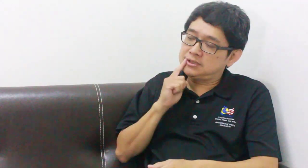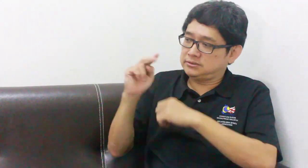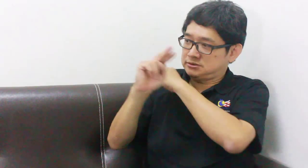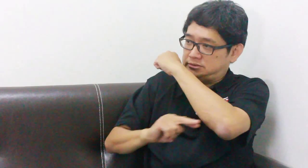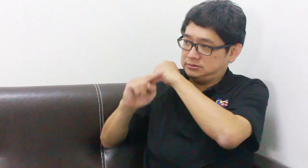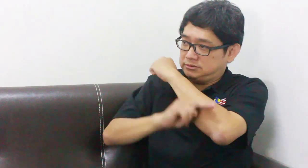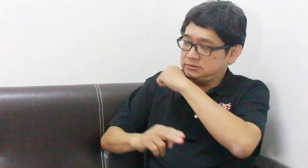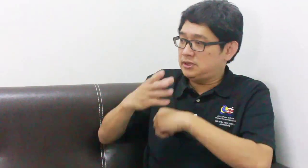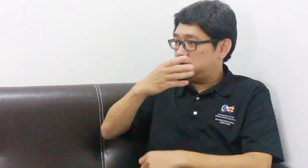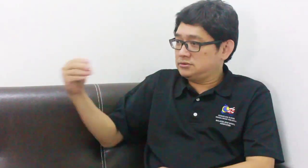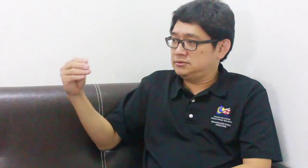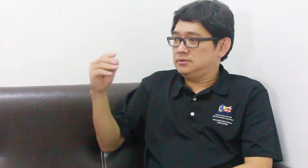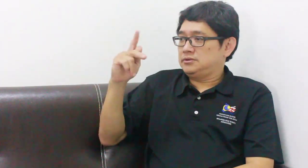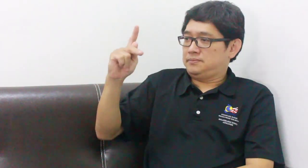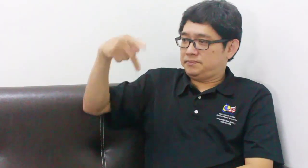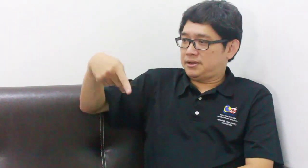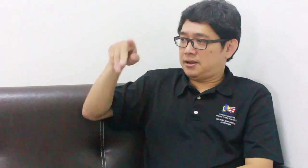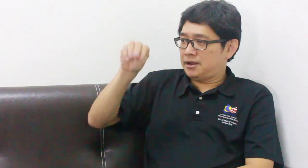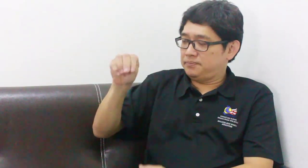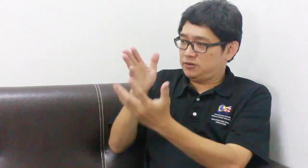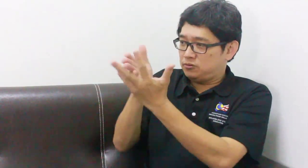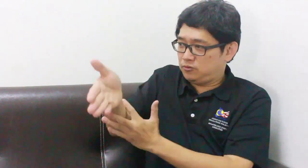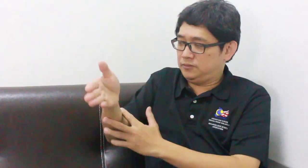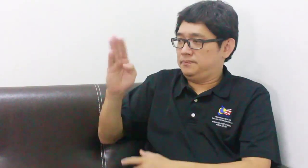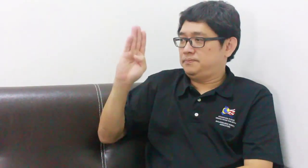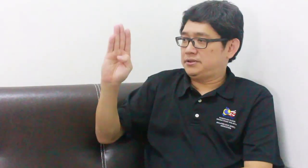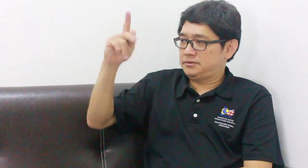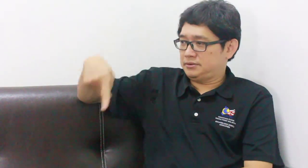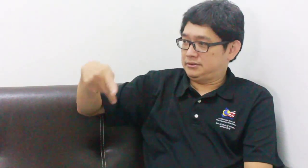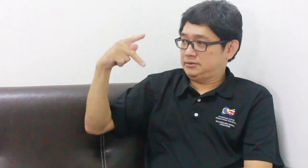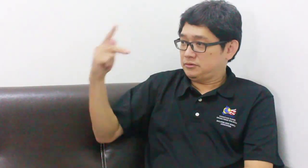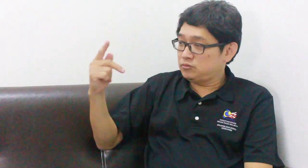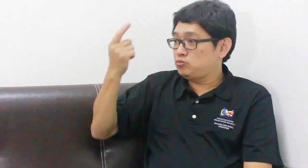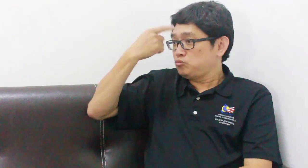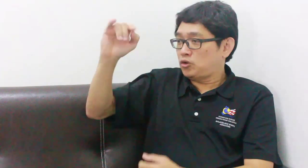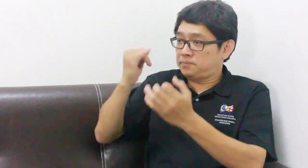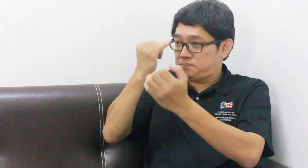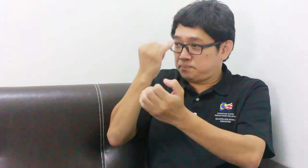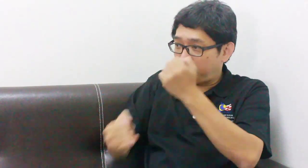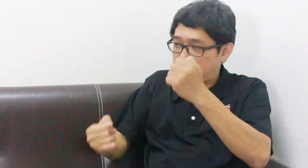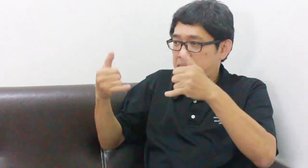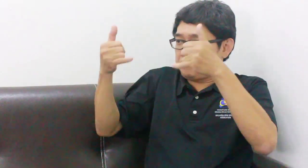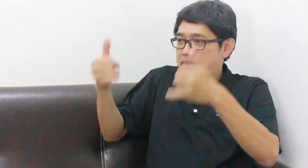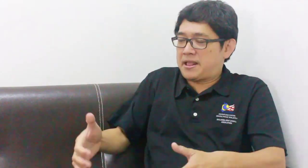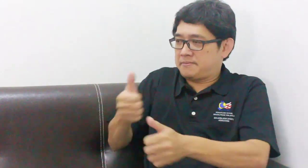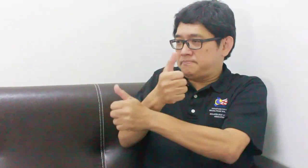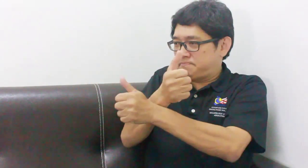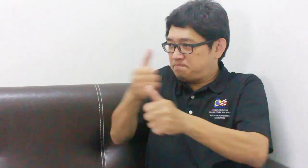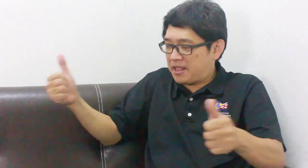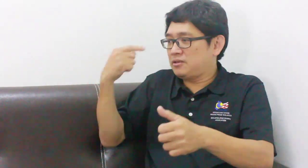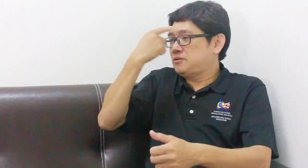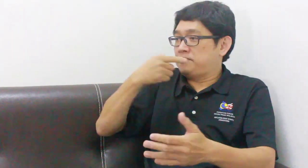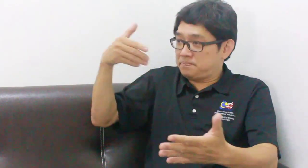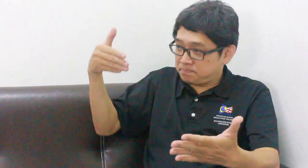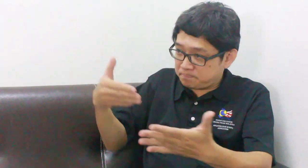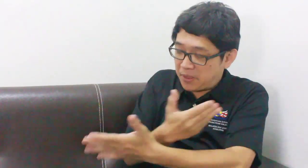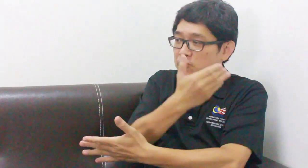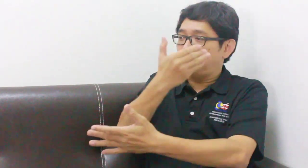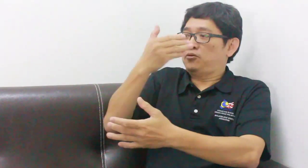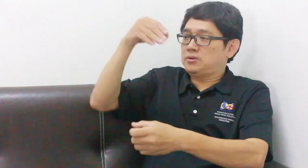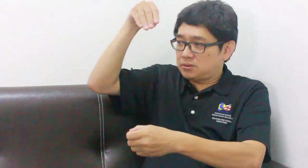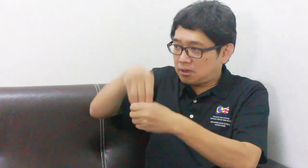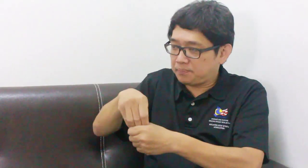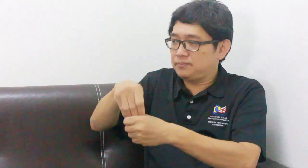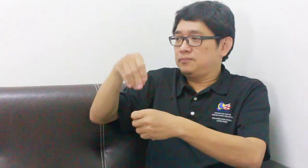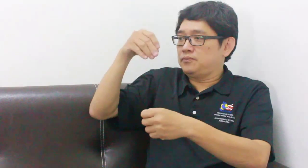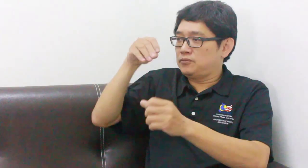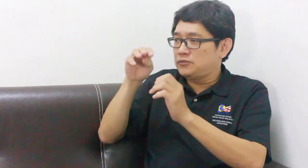..persatuan sukan orang pekak negeri dan pihak lain untuk melahirkan atlet baharu dan kuat..